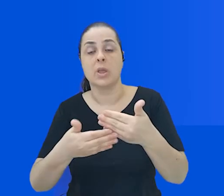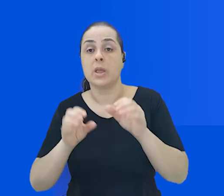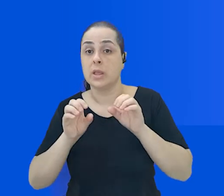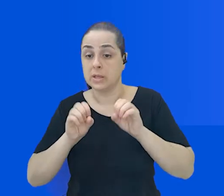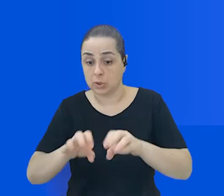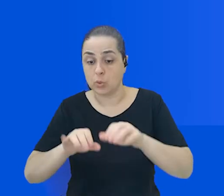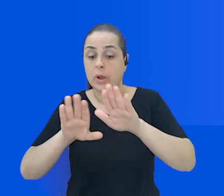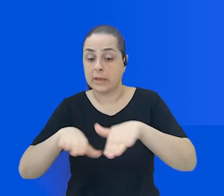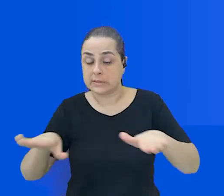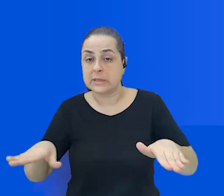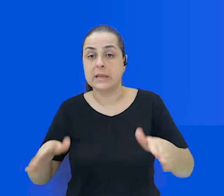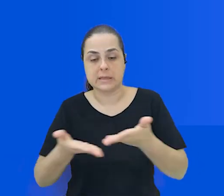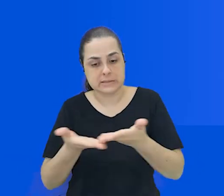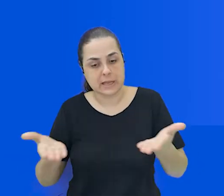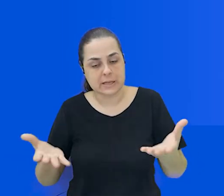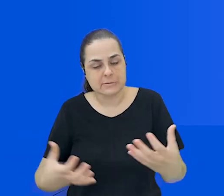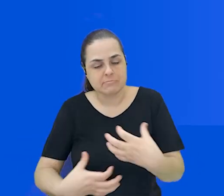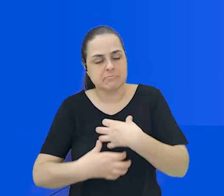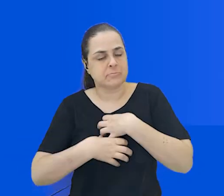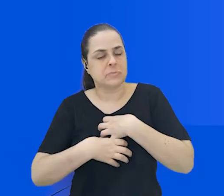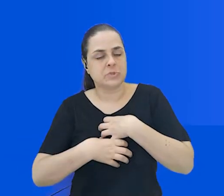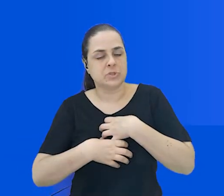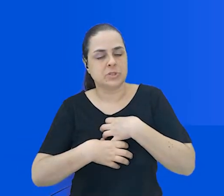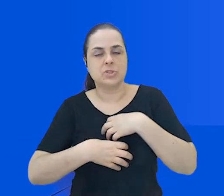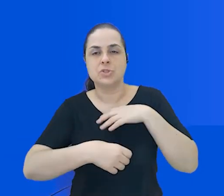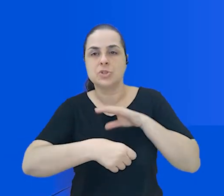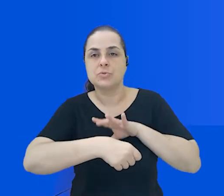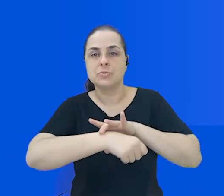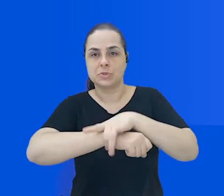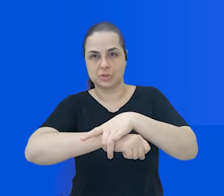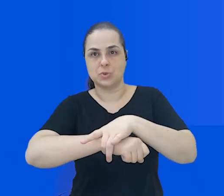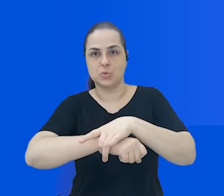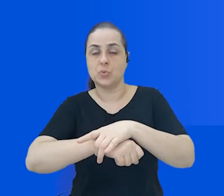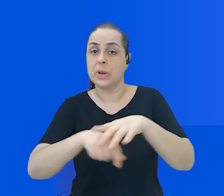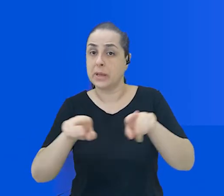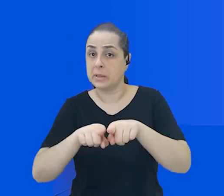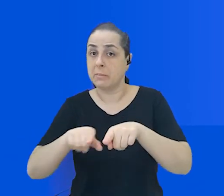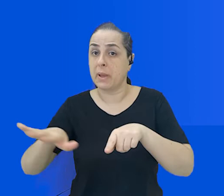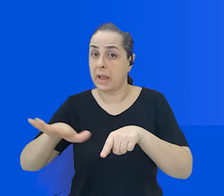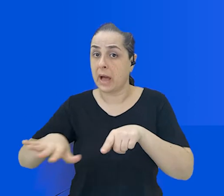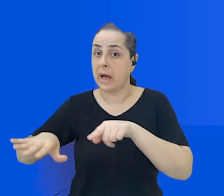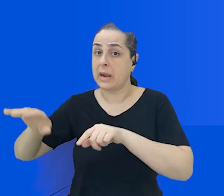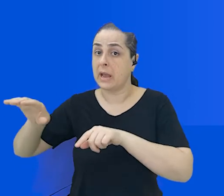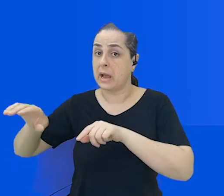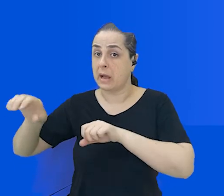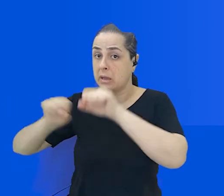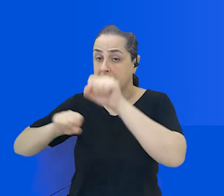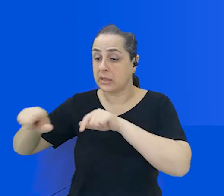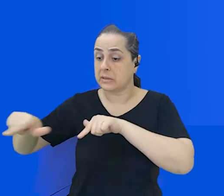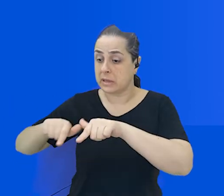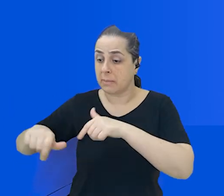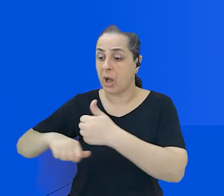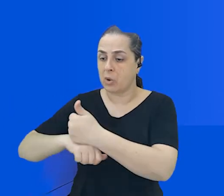agora, ter espaços seguros de expressão dentro do trabalho é muito interessante. Hoje eu já acho que a gente está lidando